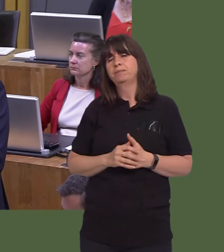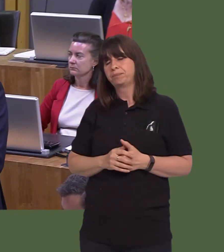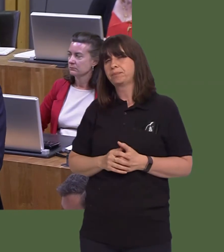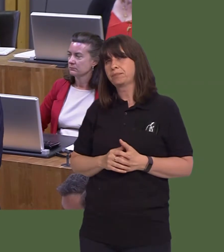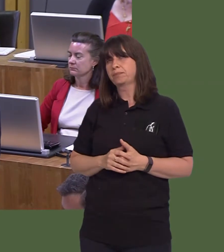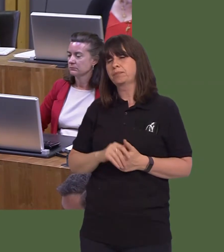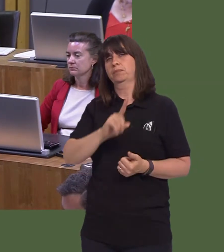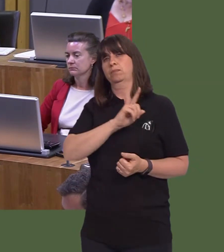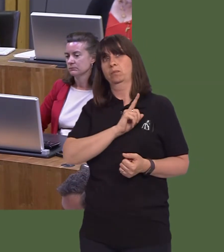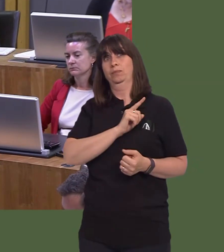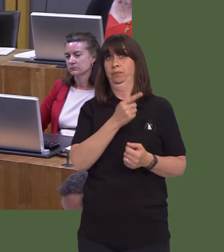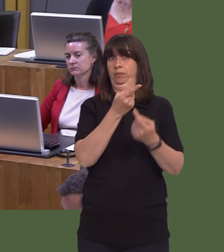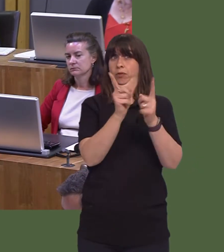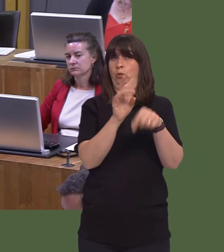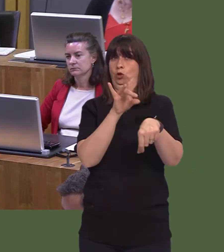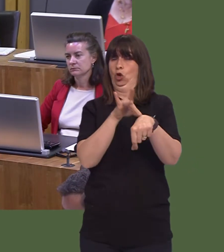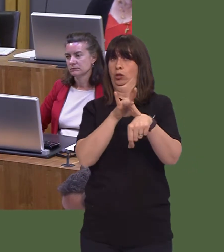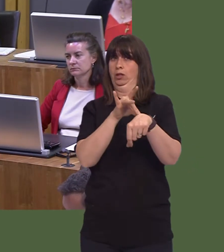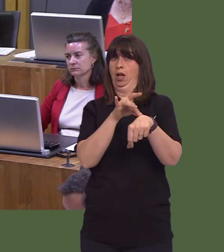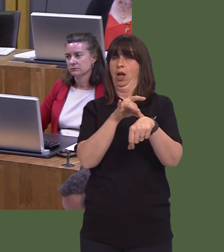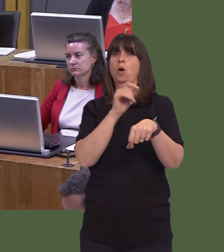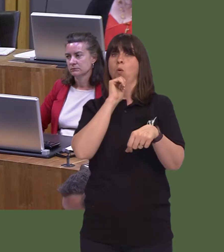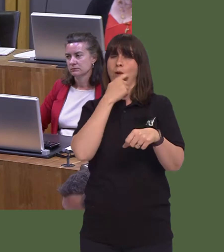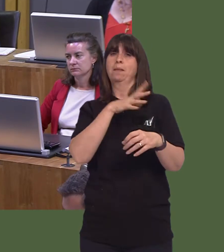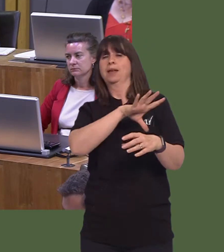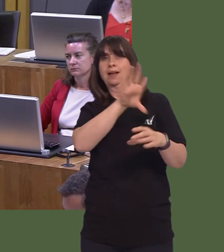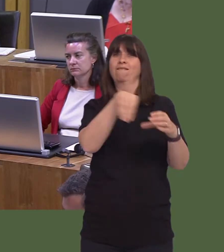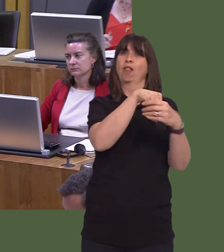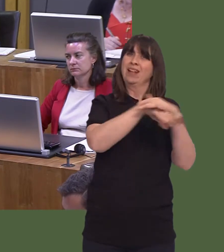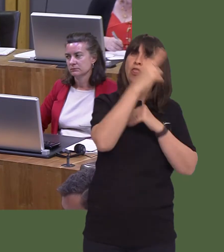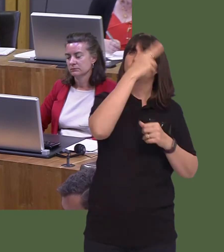Felly, rydym ni wedi bod yn llwyddiannus yn denu doctoriaid i mewn i ardaloedd Ceredigion